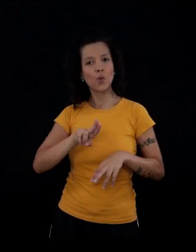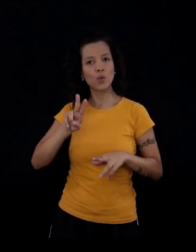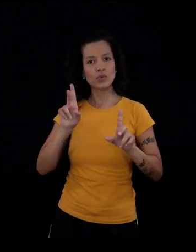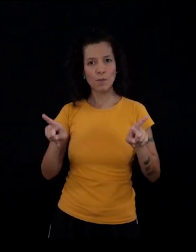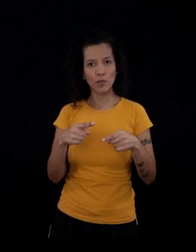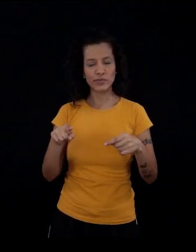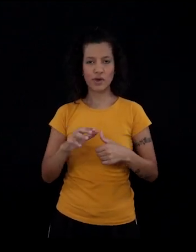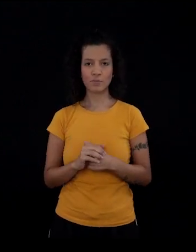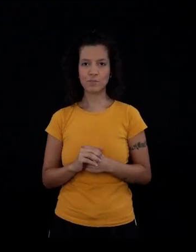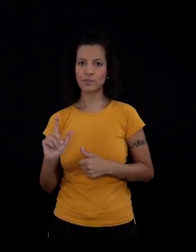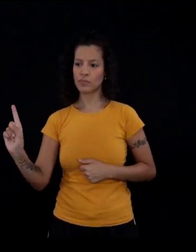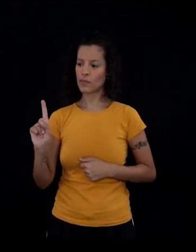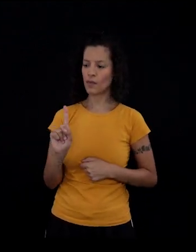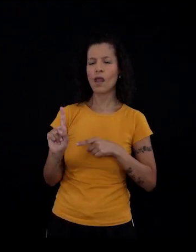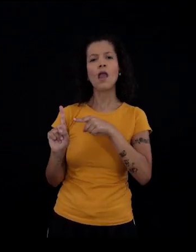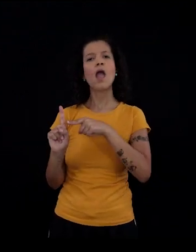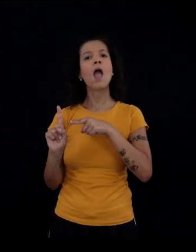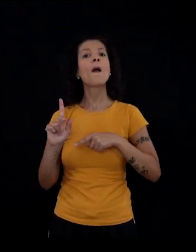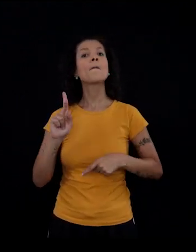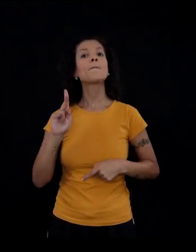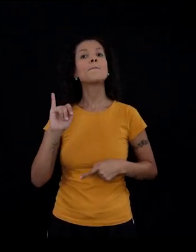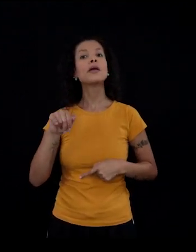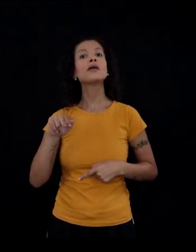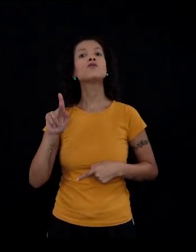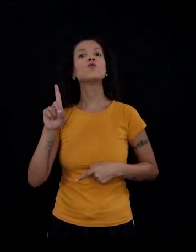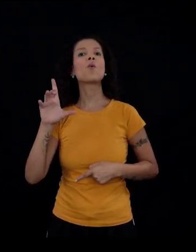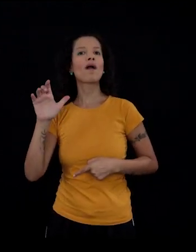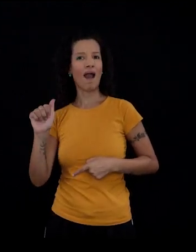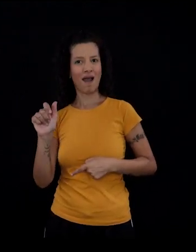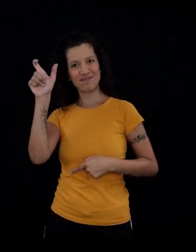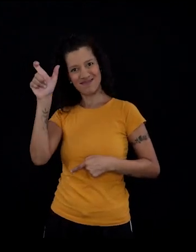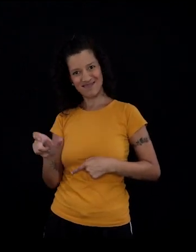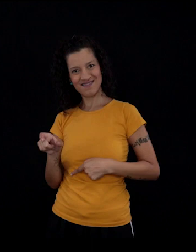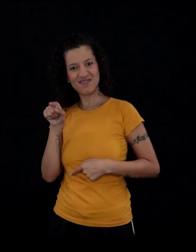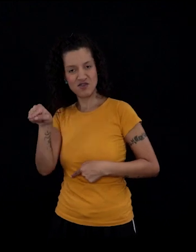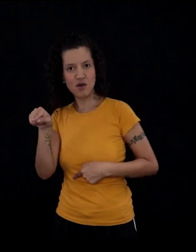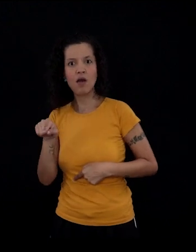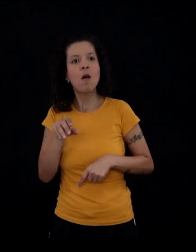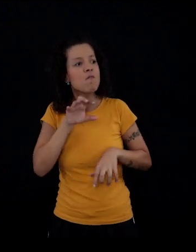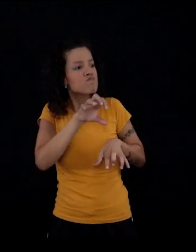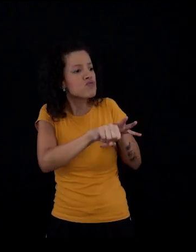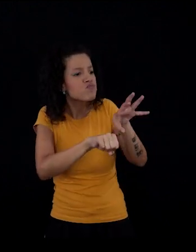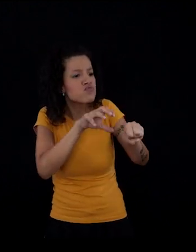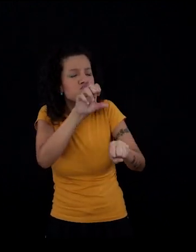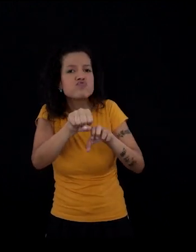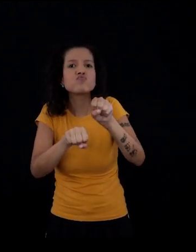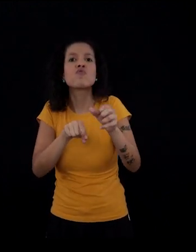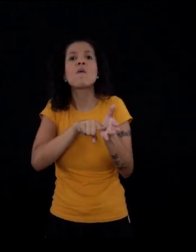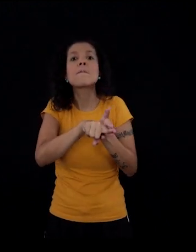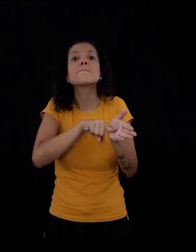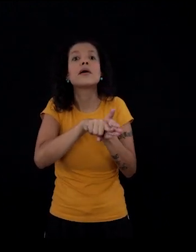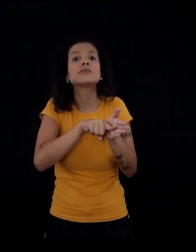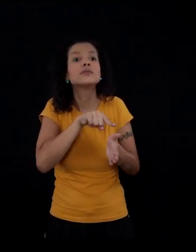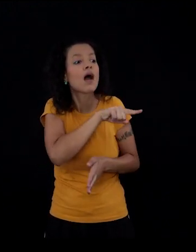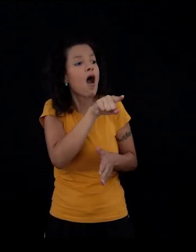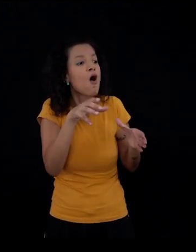Quando o Pinduca chega, o Pinduca vai buscar essas composições dos caboclos